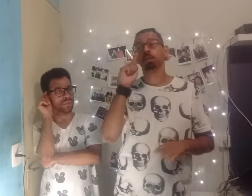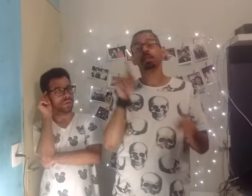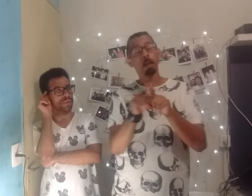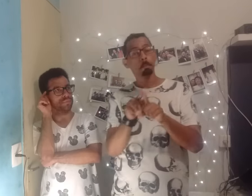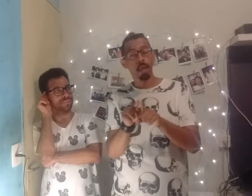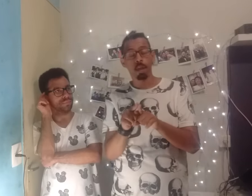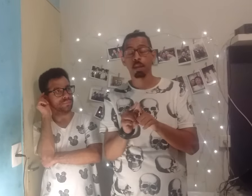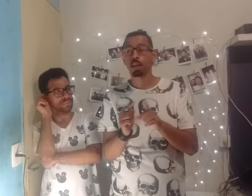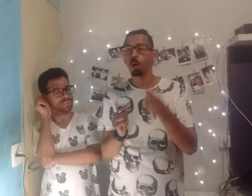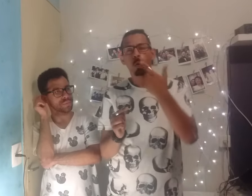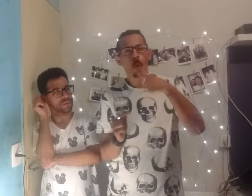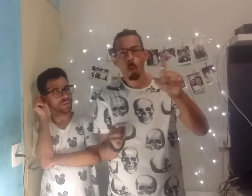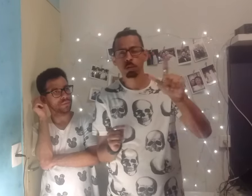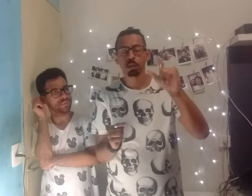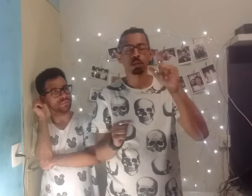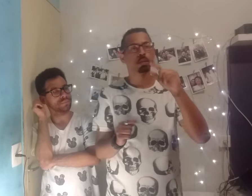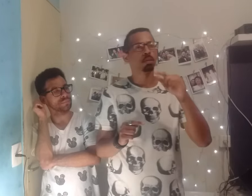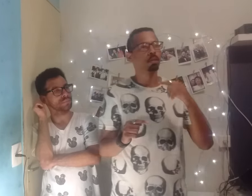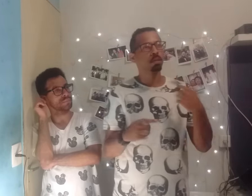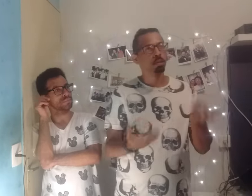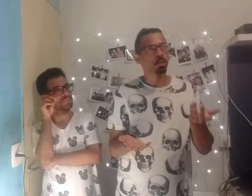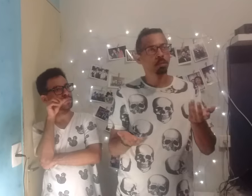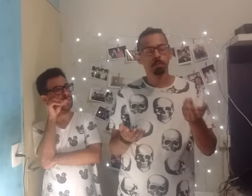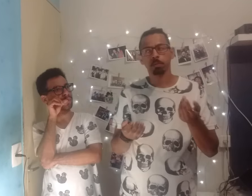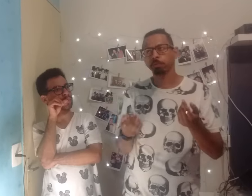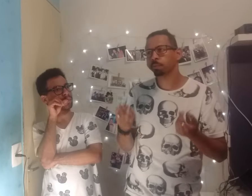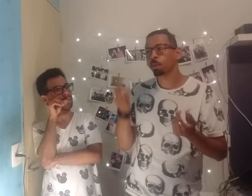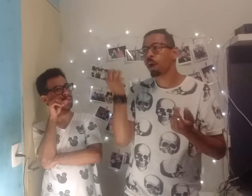também outro como é explica!